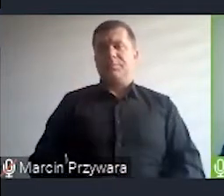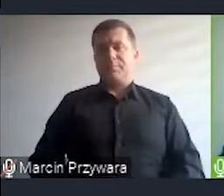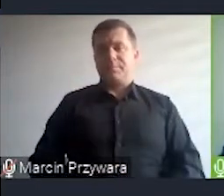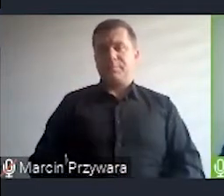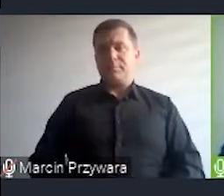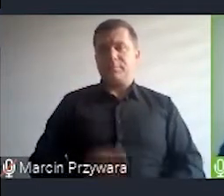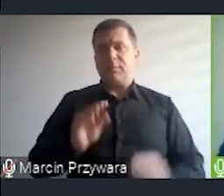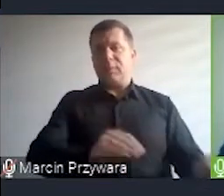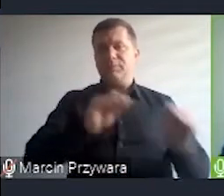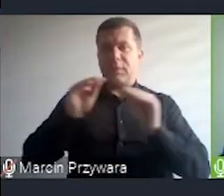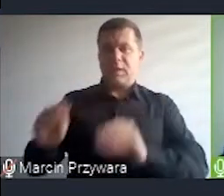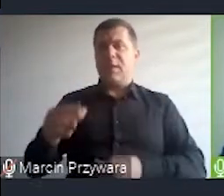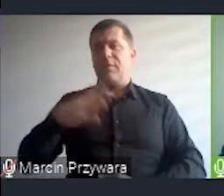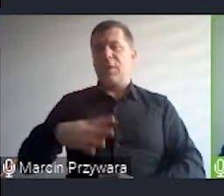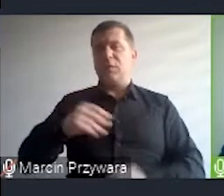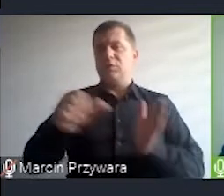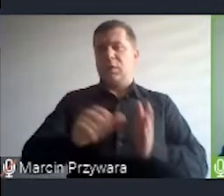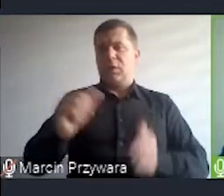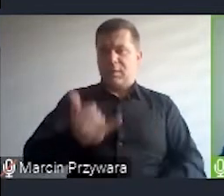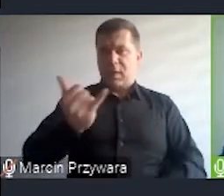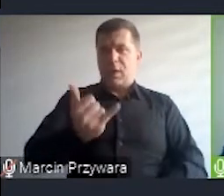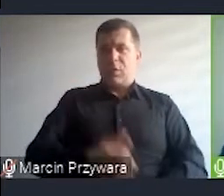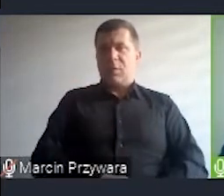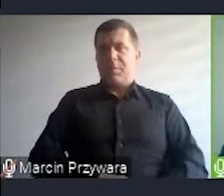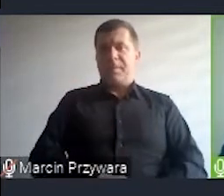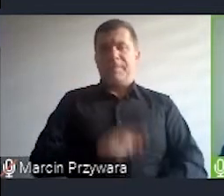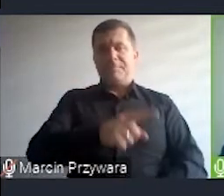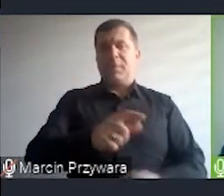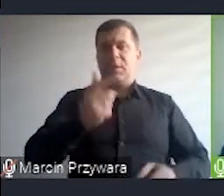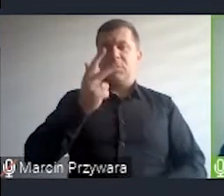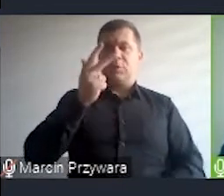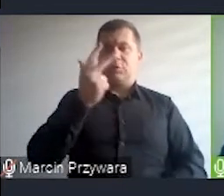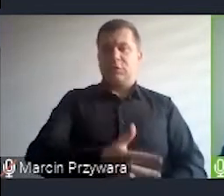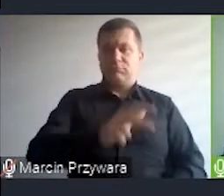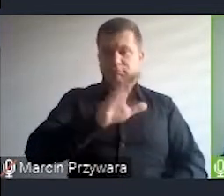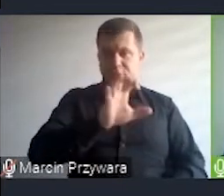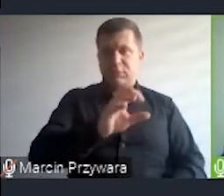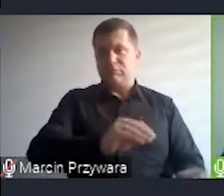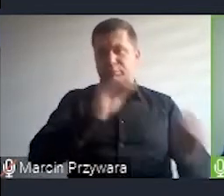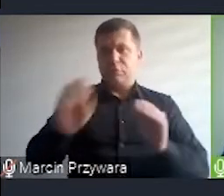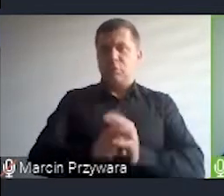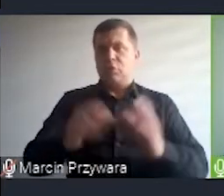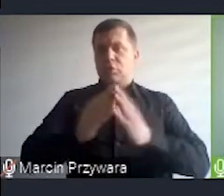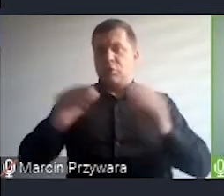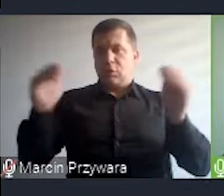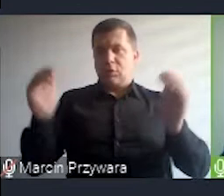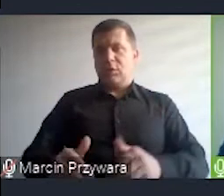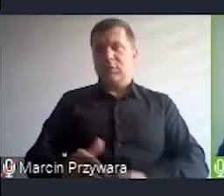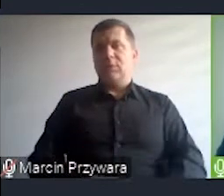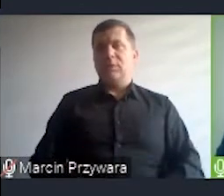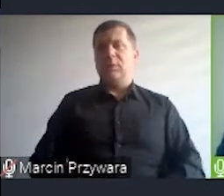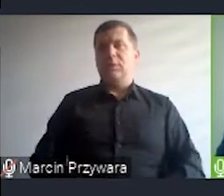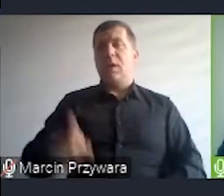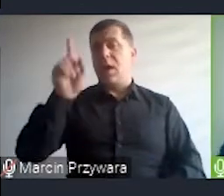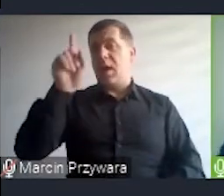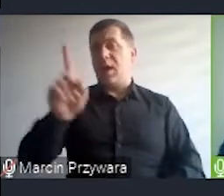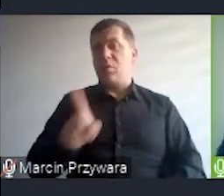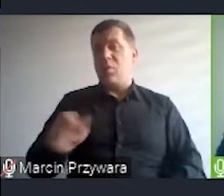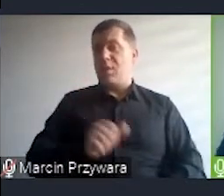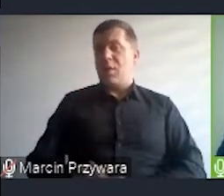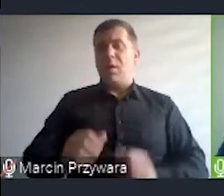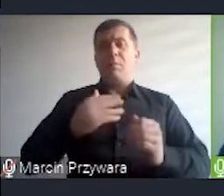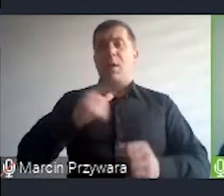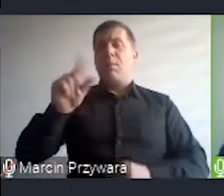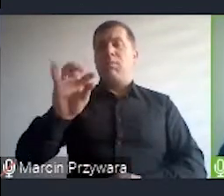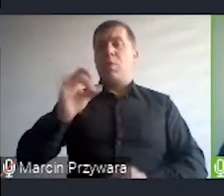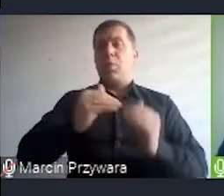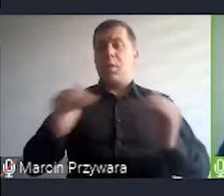I przeniesienie wartości środka trwałego z 3,5 na 10 000, ale to jest taki próg maksymalny.